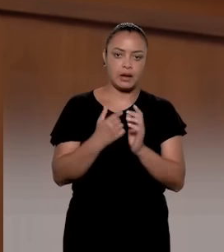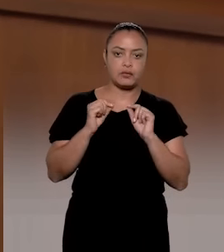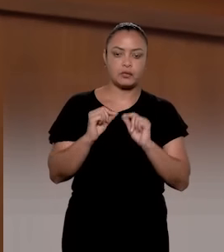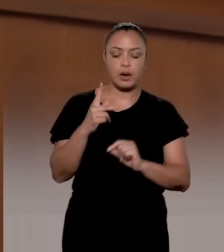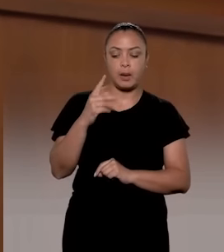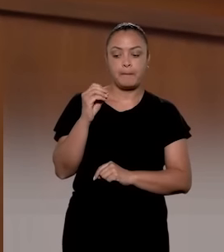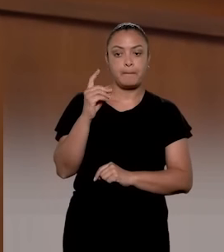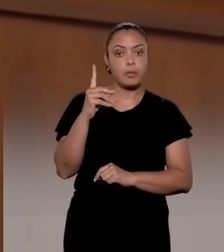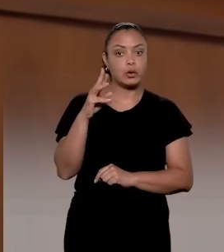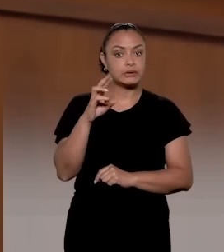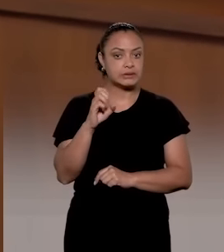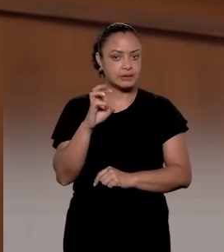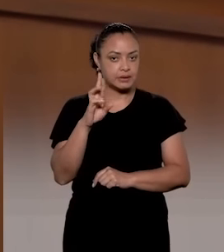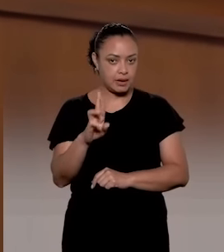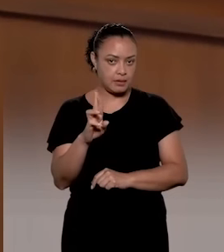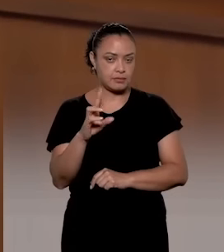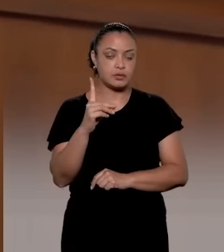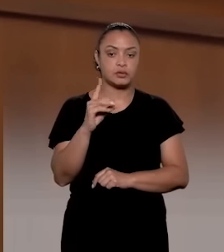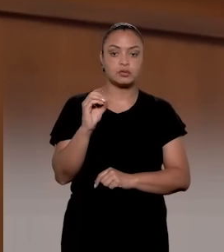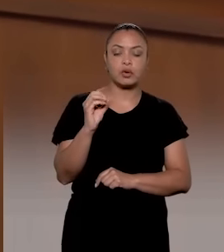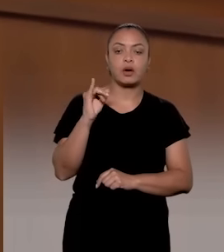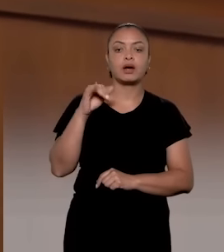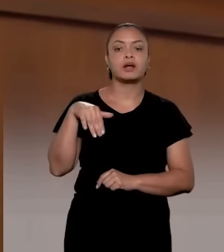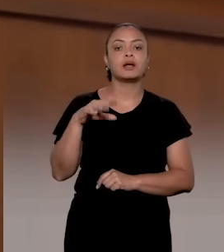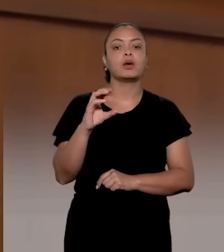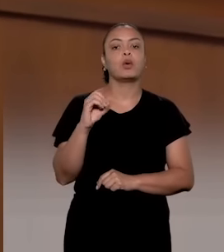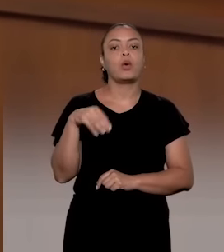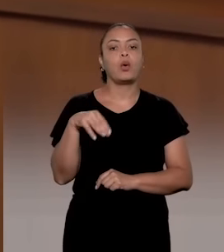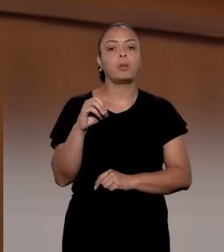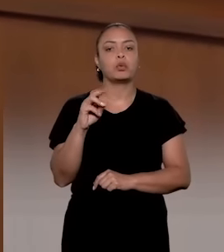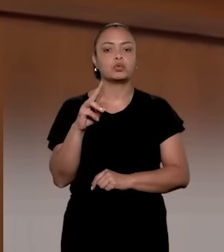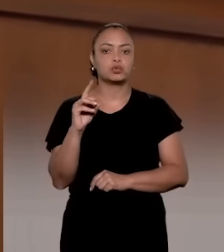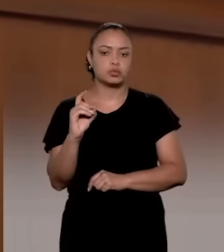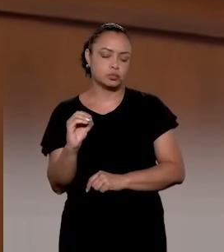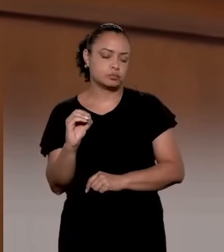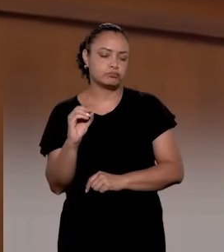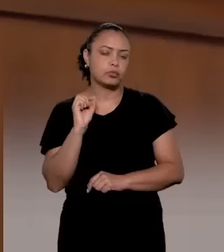de presente o Tejon, chamado “O Poder do Incômodo”, onde a gente transforma aquilo